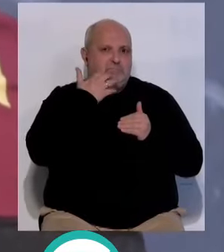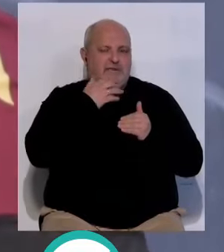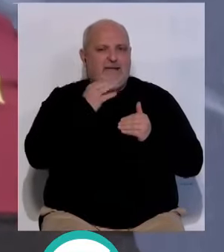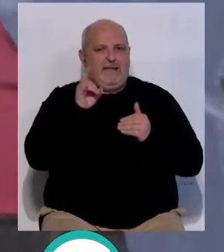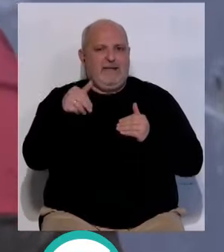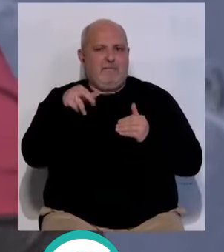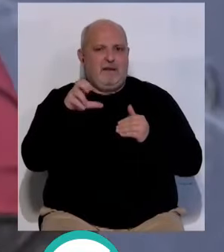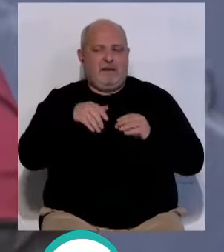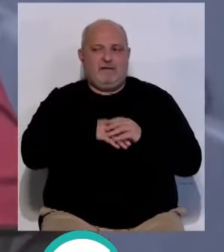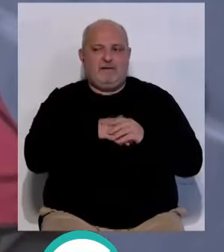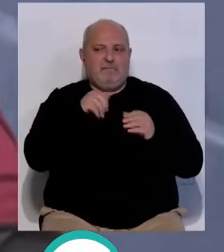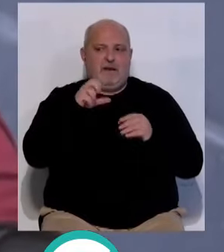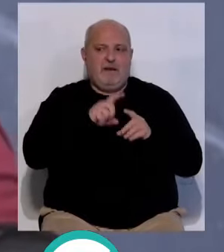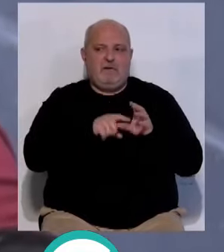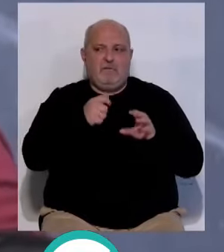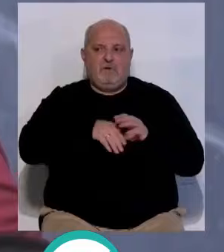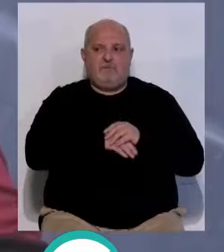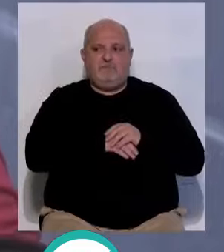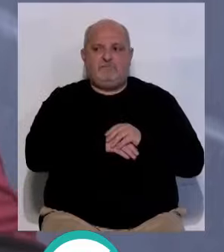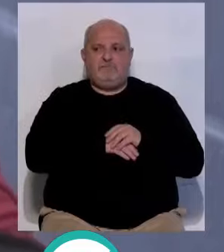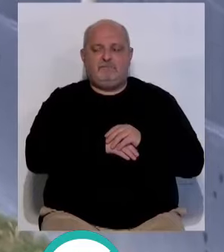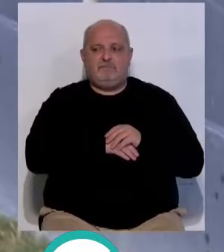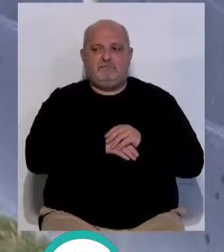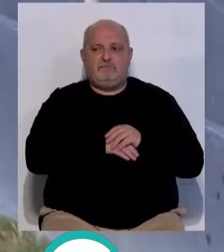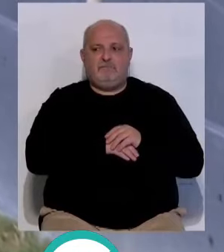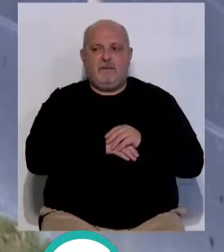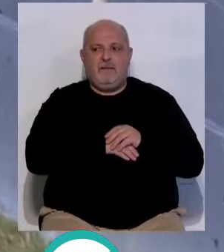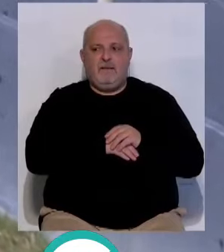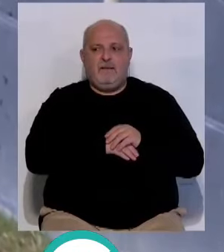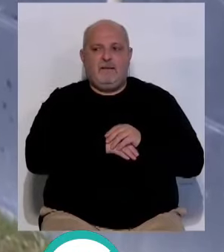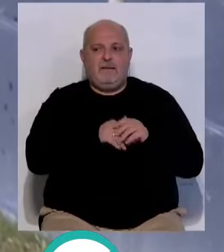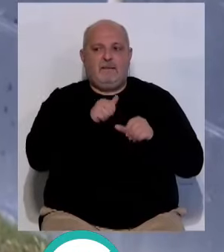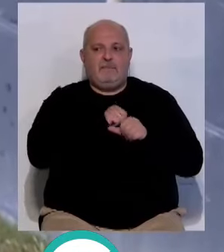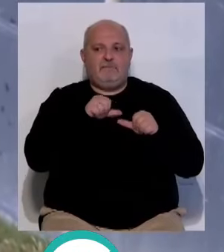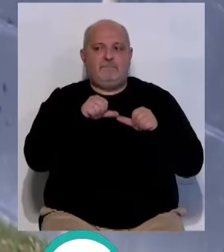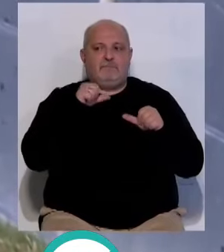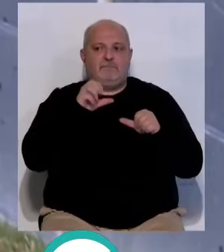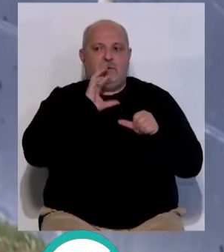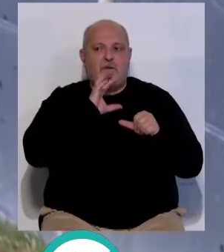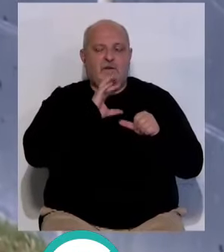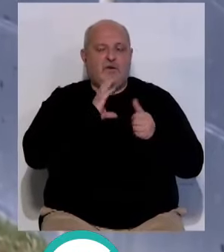ha ofrecido m esta temporada como como tú dices se le esperó fue curioso que todos los veranos se